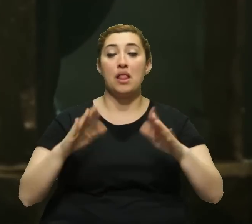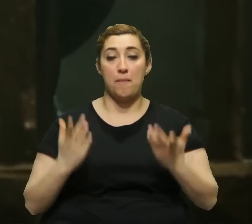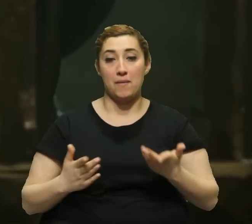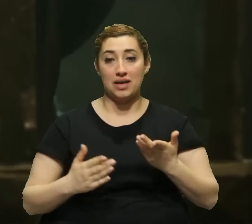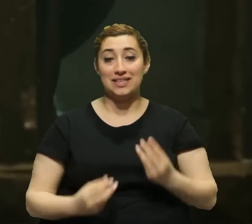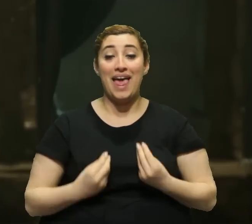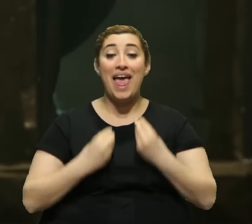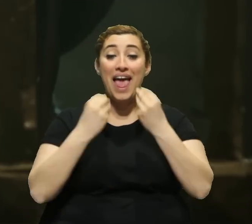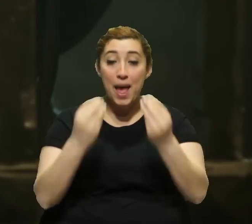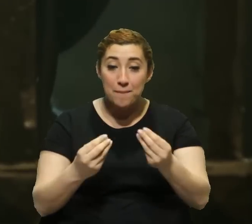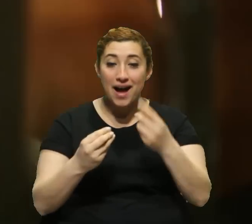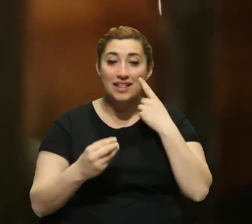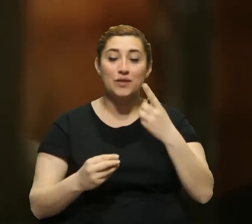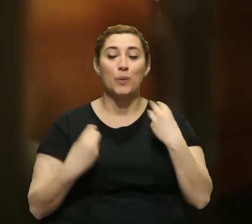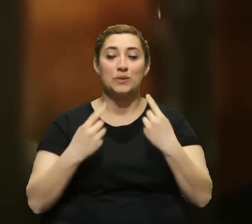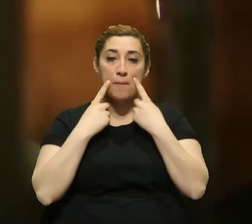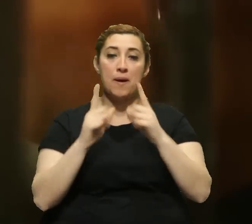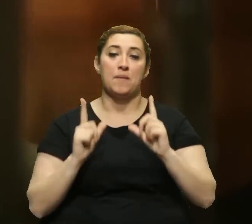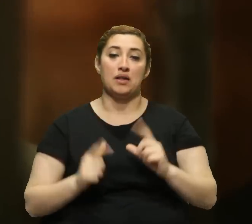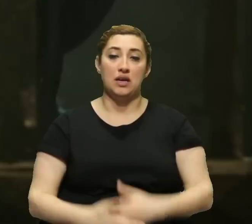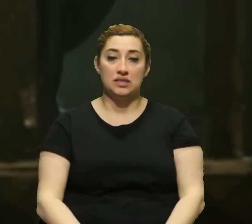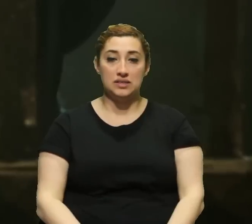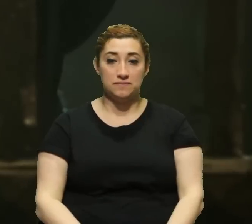Emanete ihanet olur.